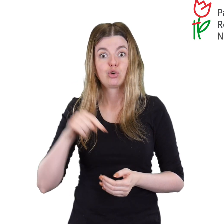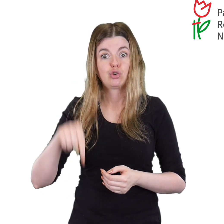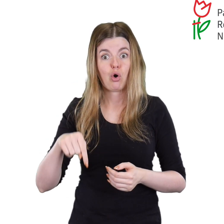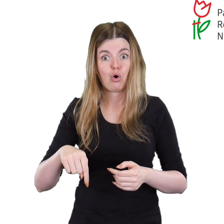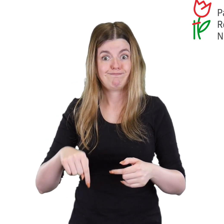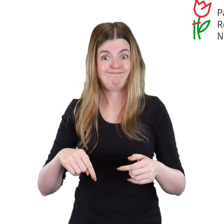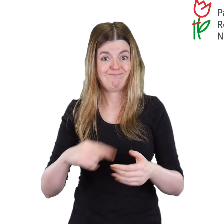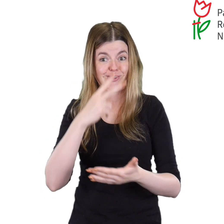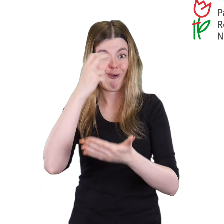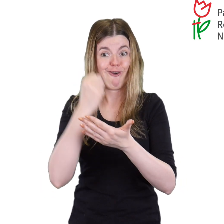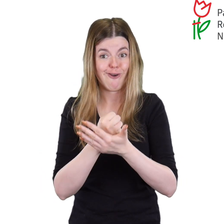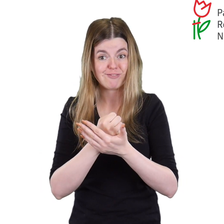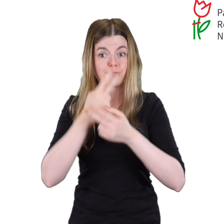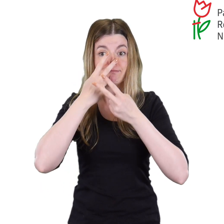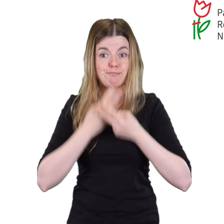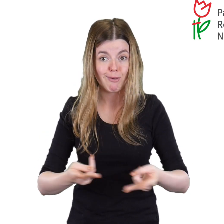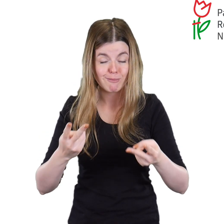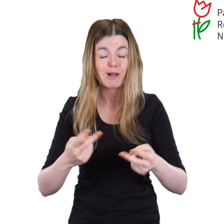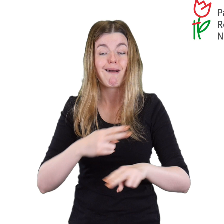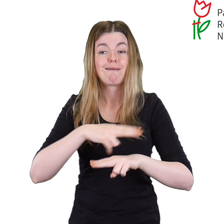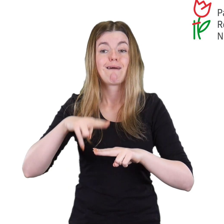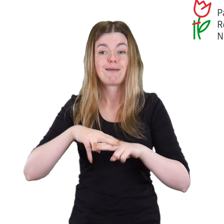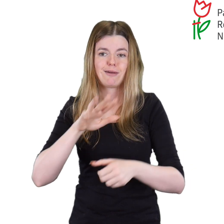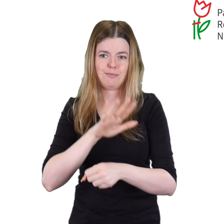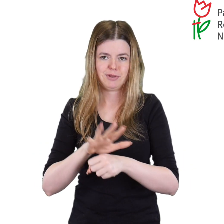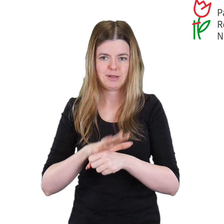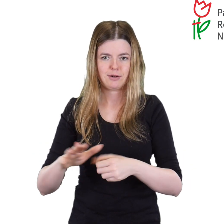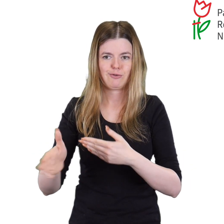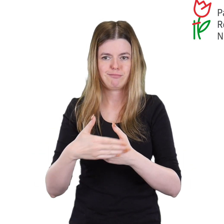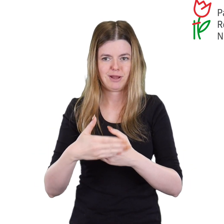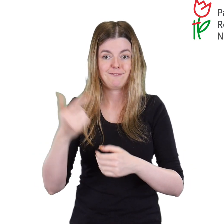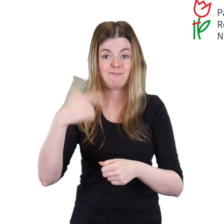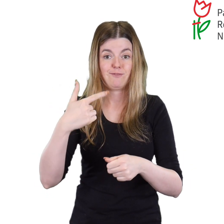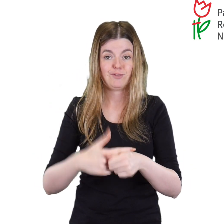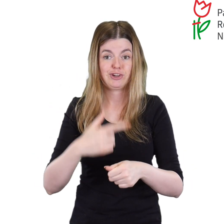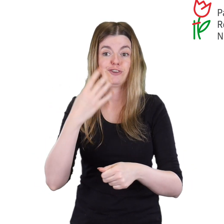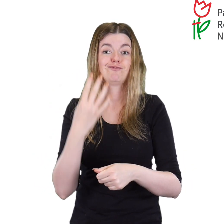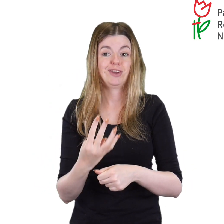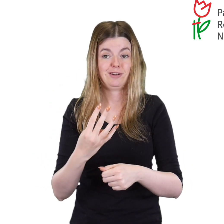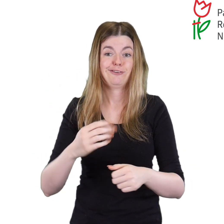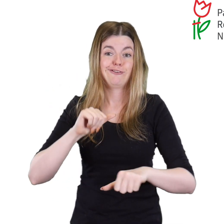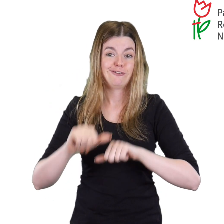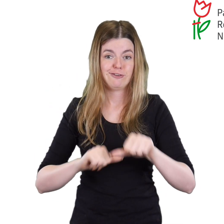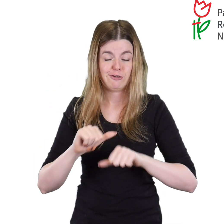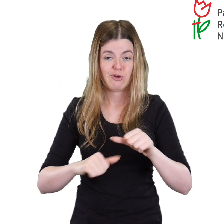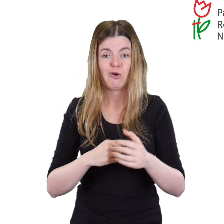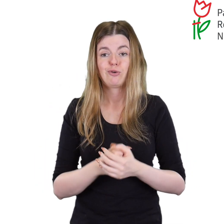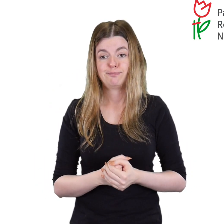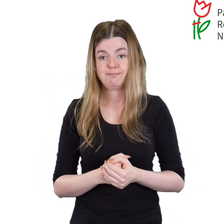Oświadczenie sporządzono dnia 2024-03-15.